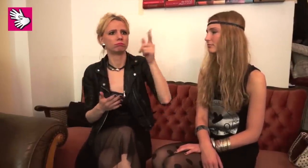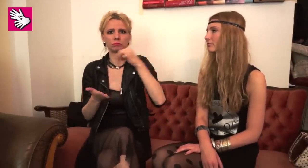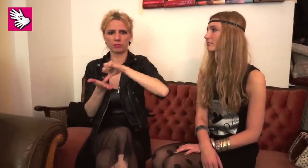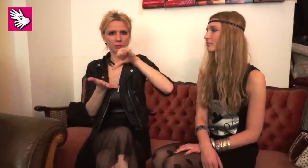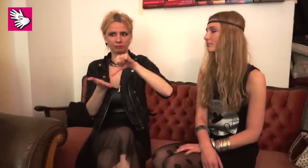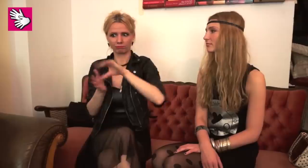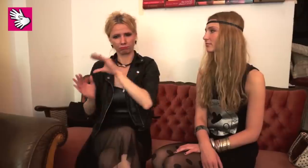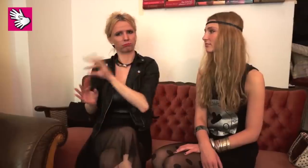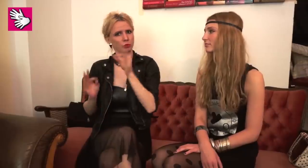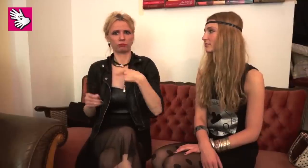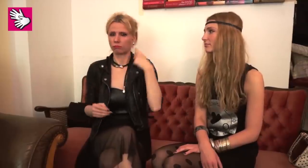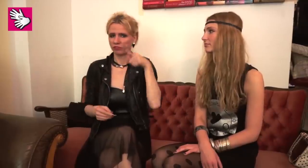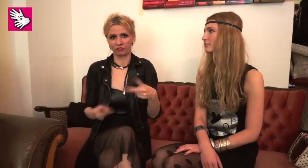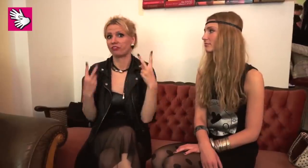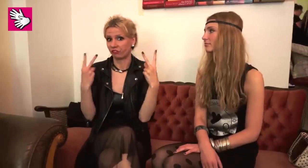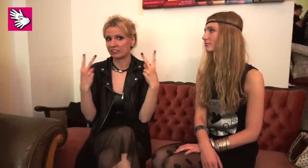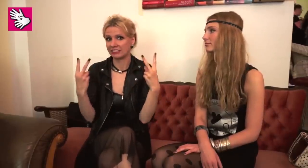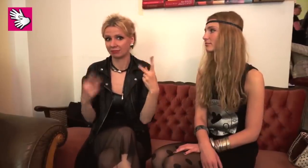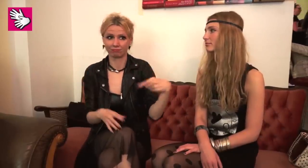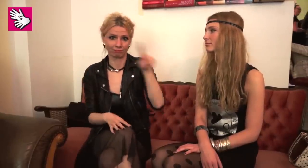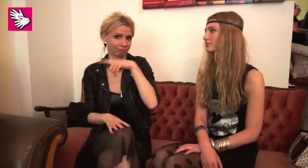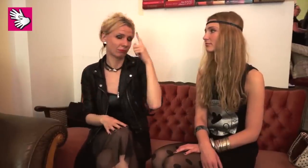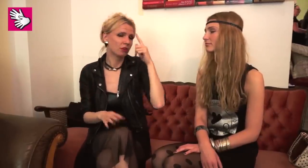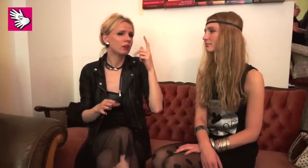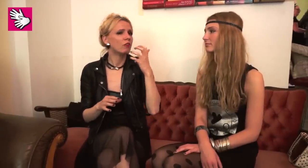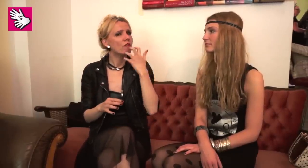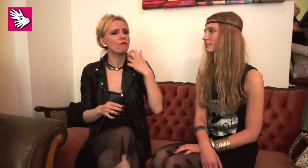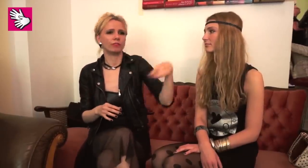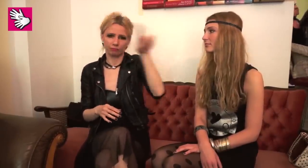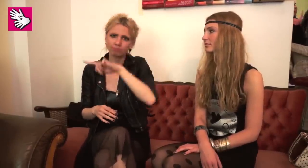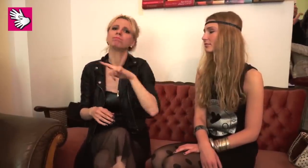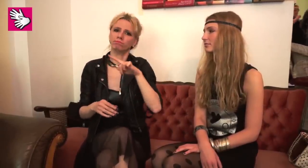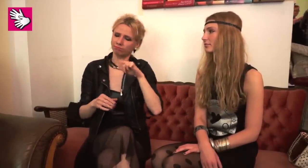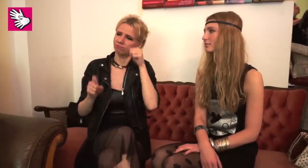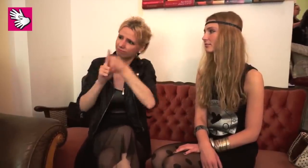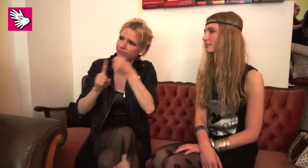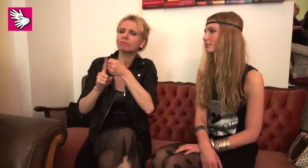Gehörlosengeld gibt und man damit den Bedarf abdecken kann. Wir müssen dafür kämpfen, dass es das überall gibt.